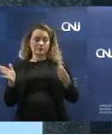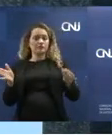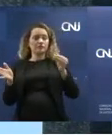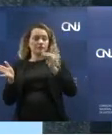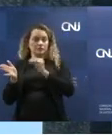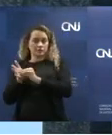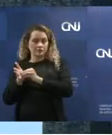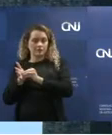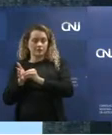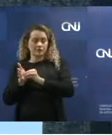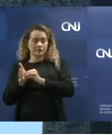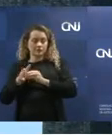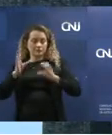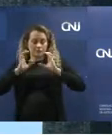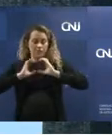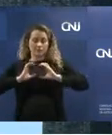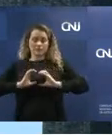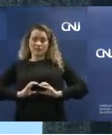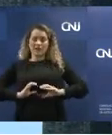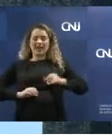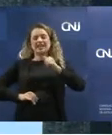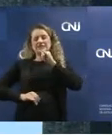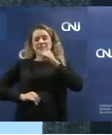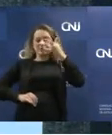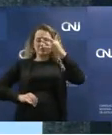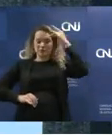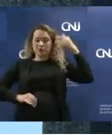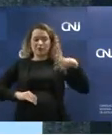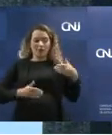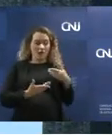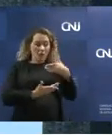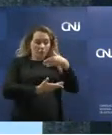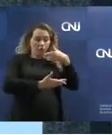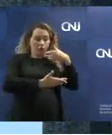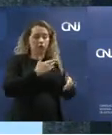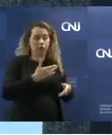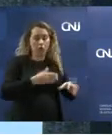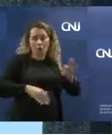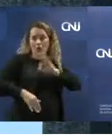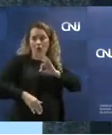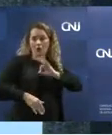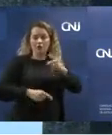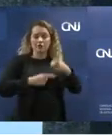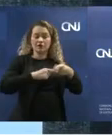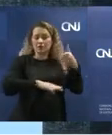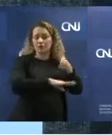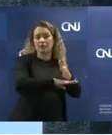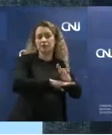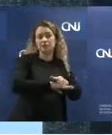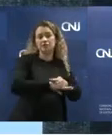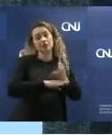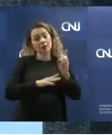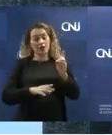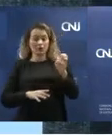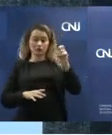se deslocar para a Polícia Federal para obter o passaporte ou pelo Detran daqui do Centro, como as pessoas que moram alhures,